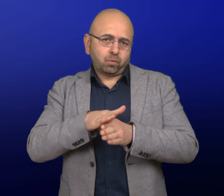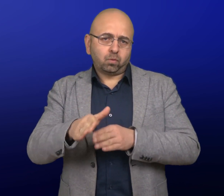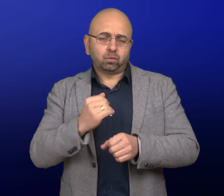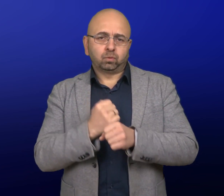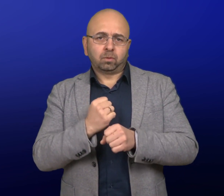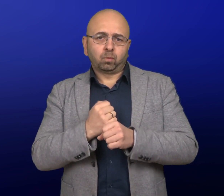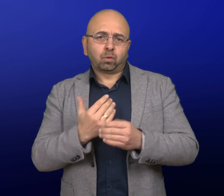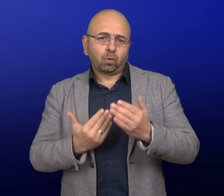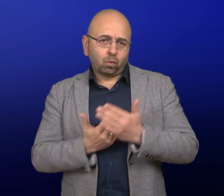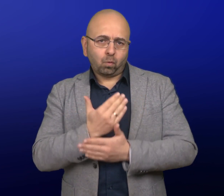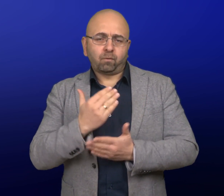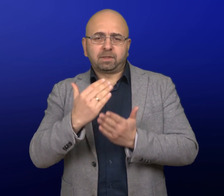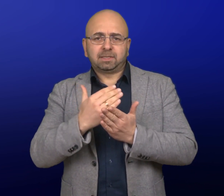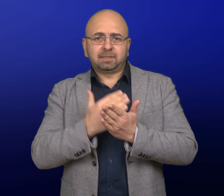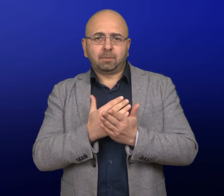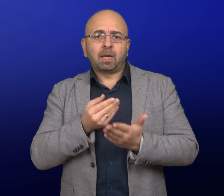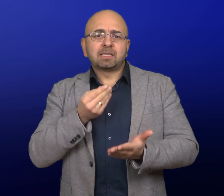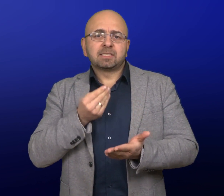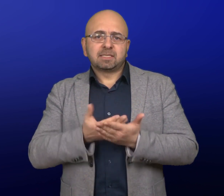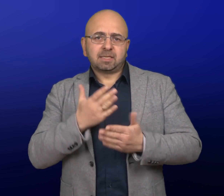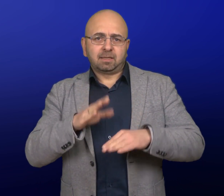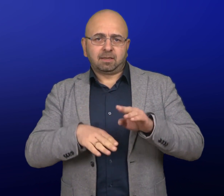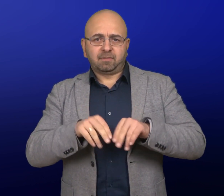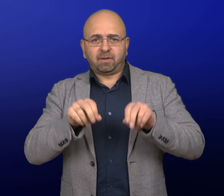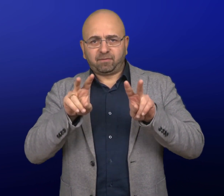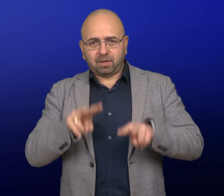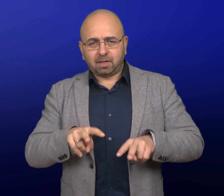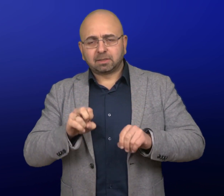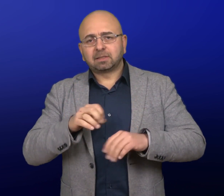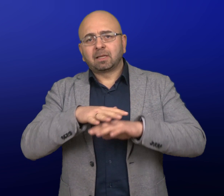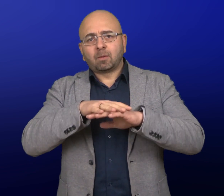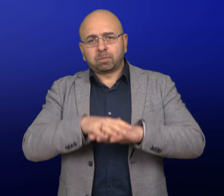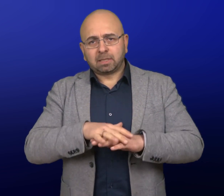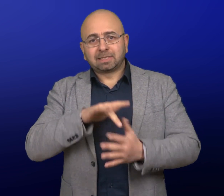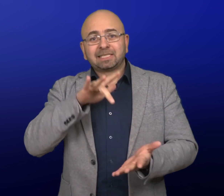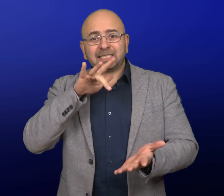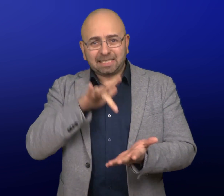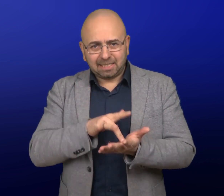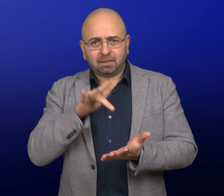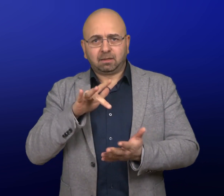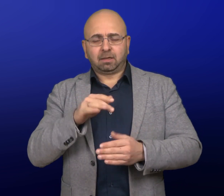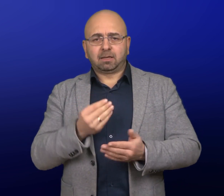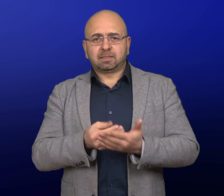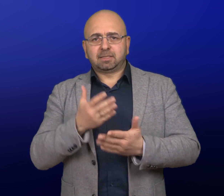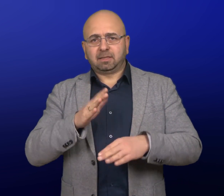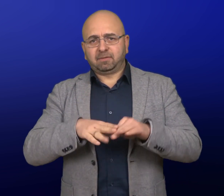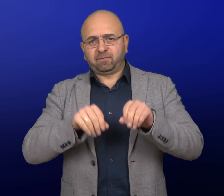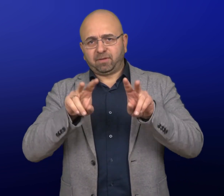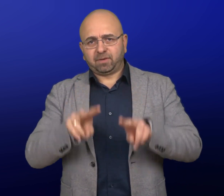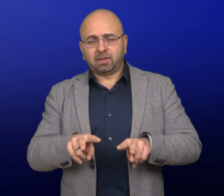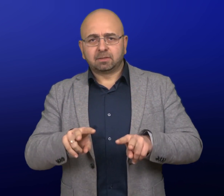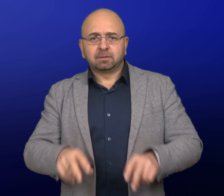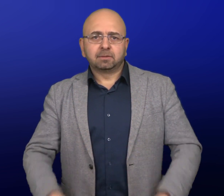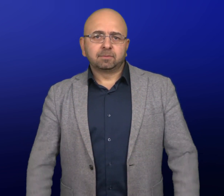Будет работать только новая система оценки квалификации на базе центра оценки квалификации.